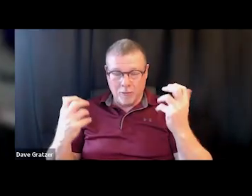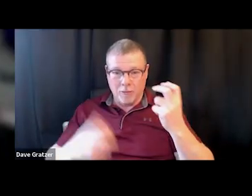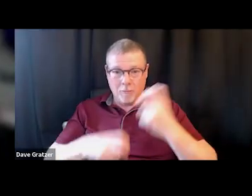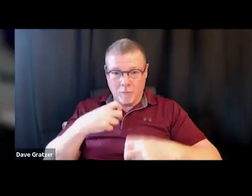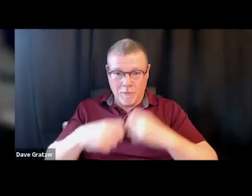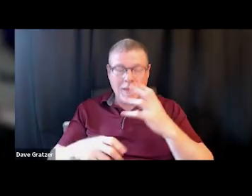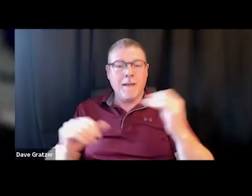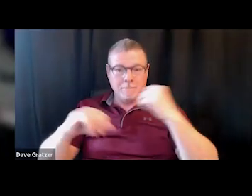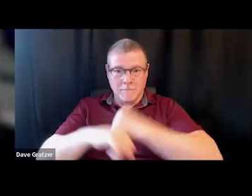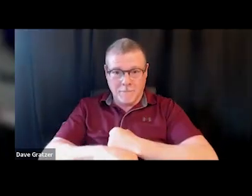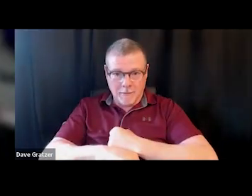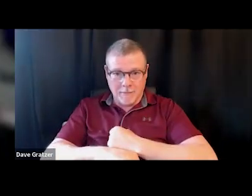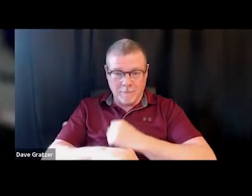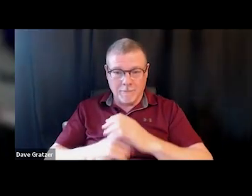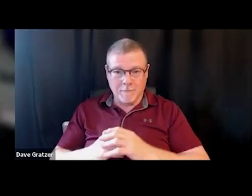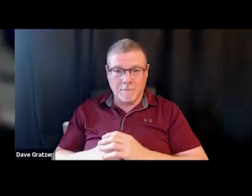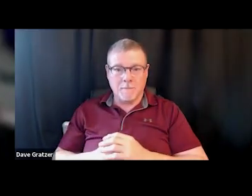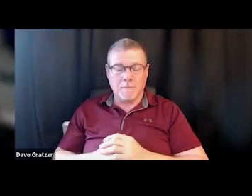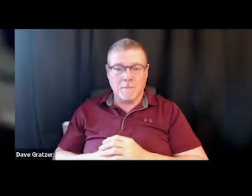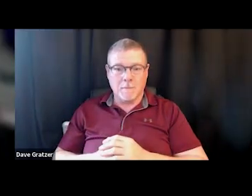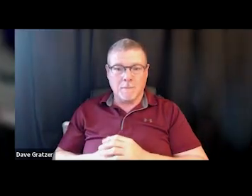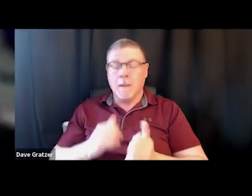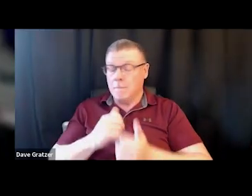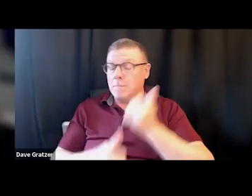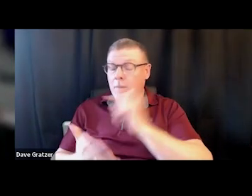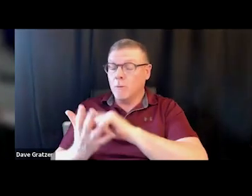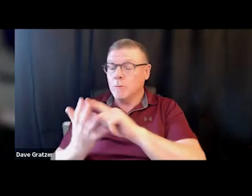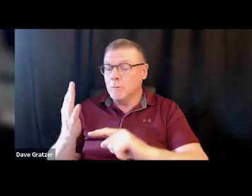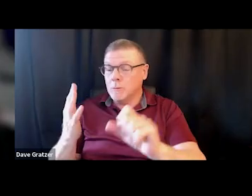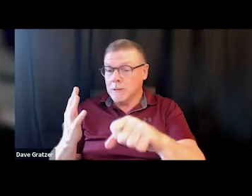Desde que recibes beneficios, ¿cómo ha cambiado eso?